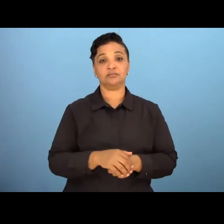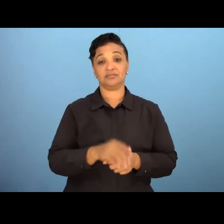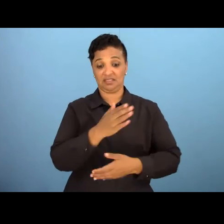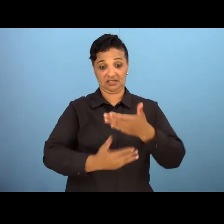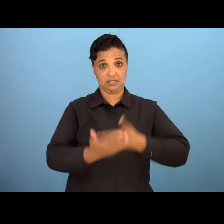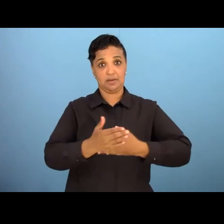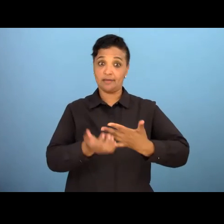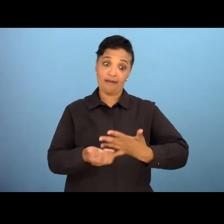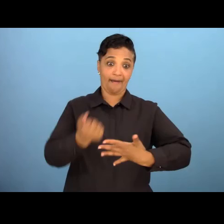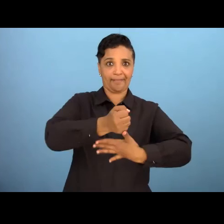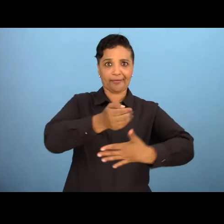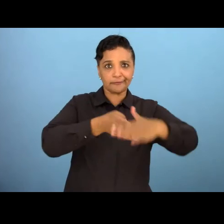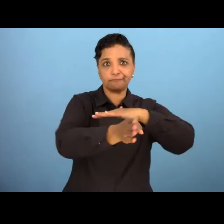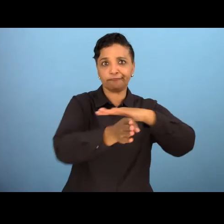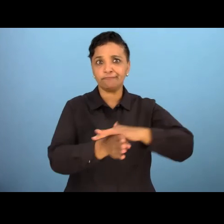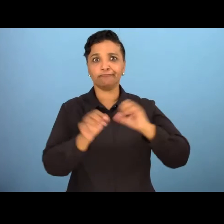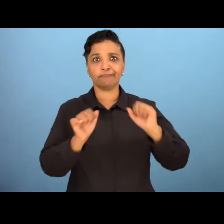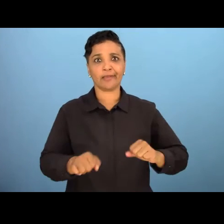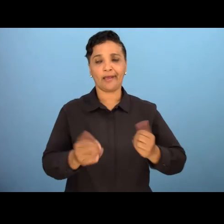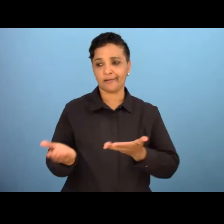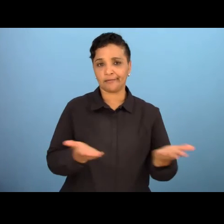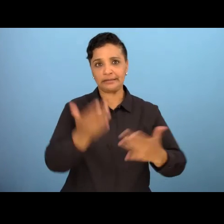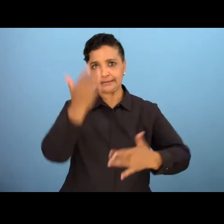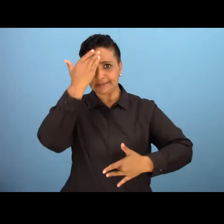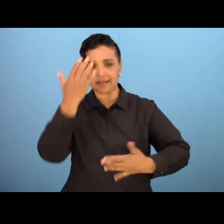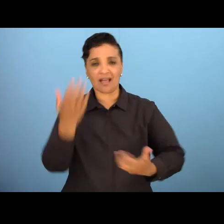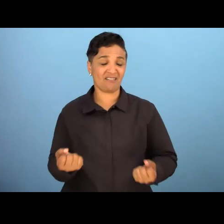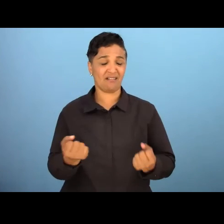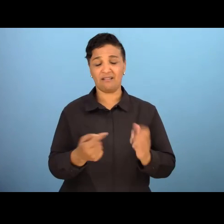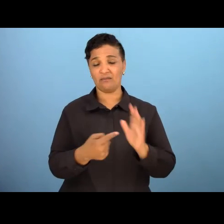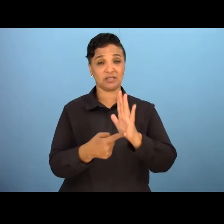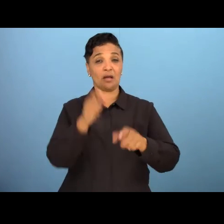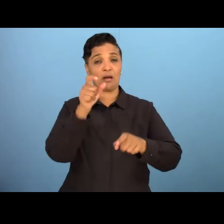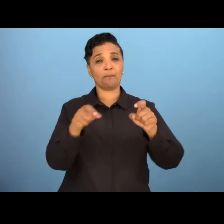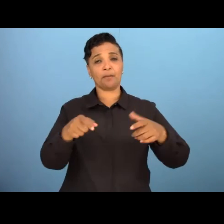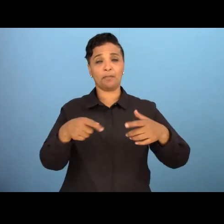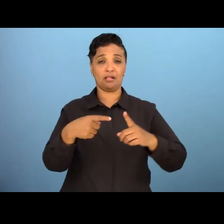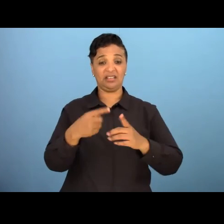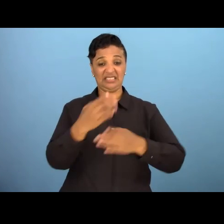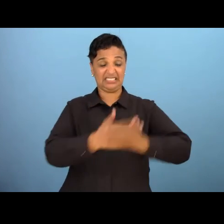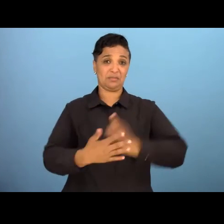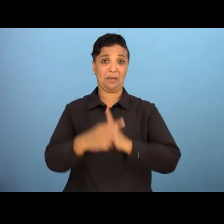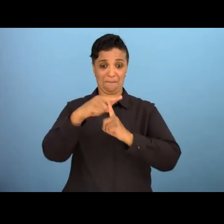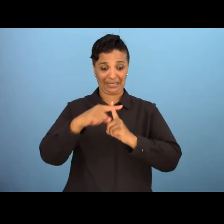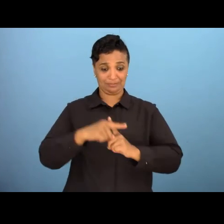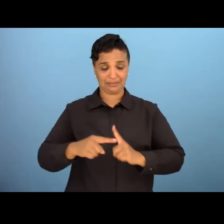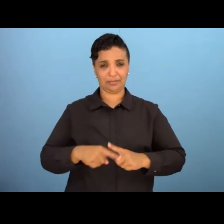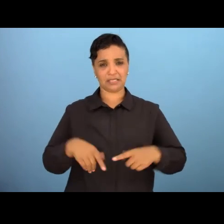el sector de la salud las personas con discapacidad no están recibiendo el